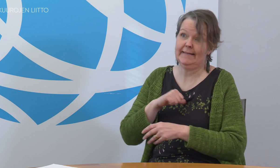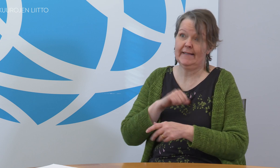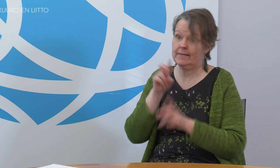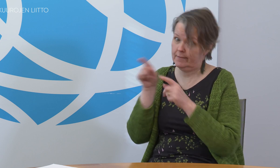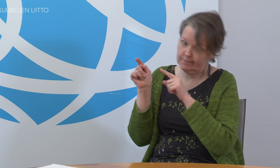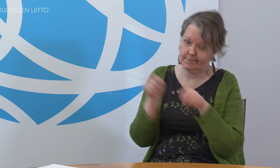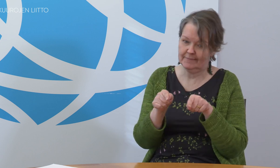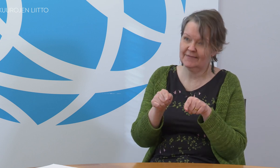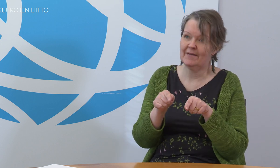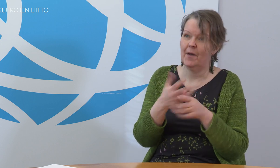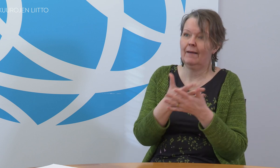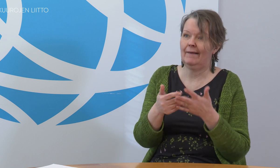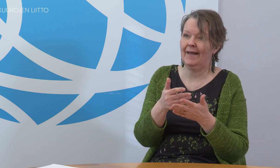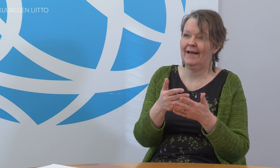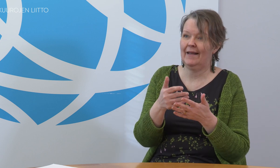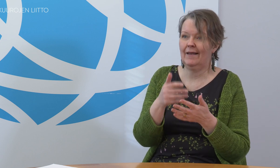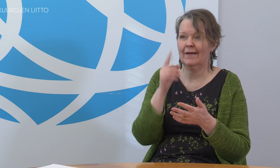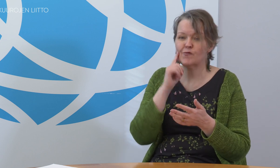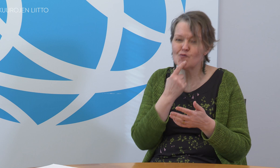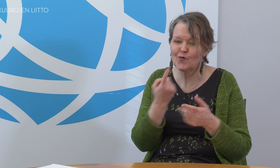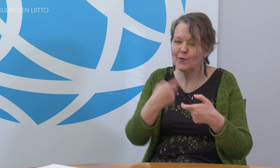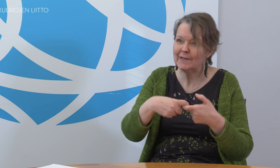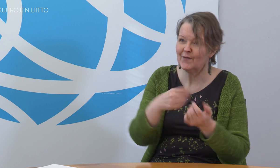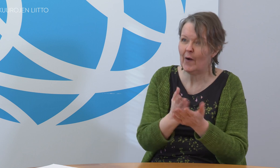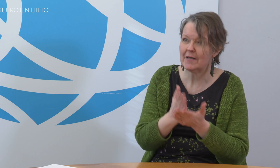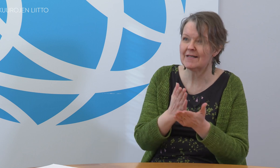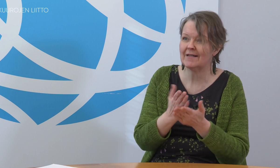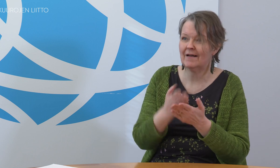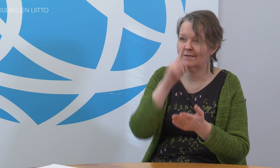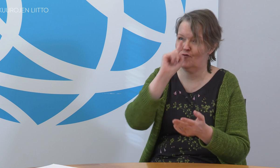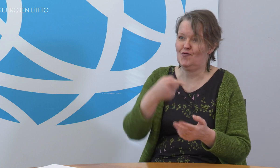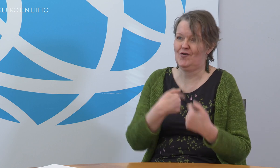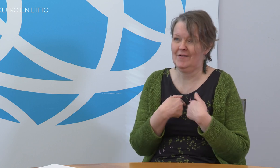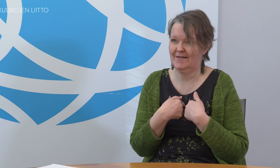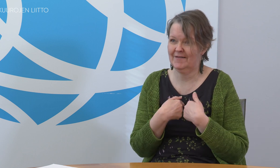Itse olen keskittynyt kielikysymyksiin ja kuurojen asioihin, jotka hallitsen.